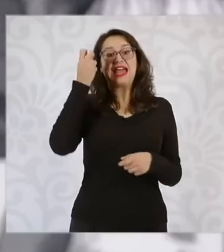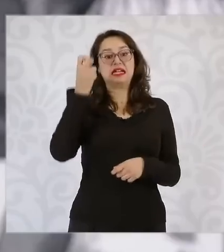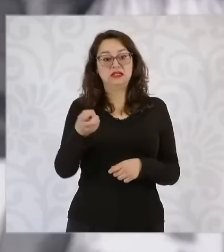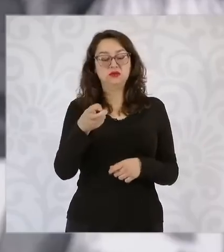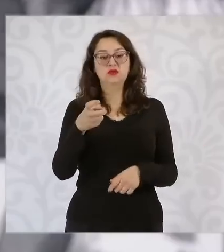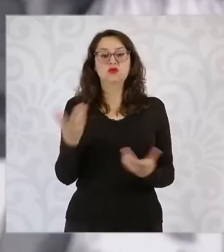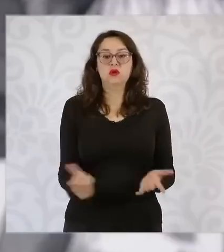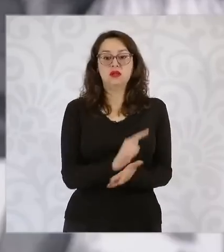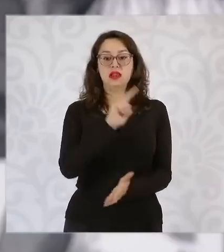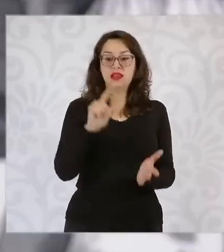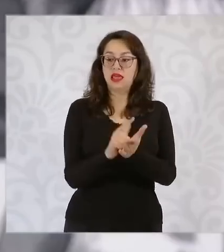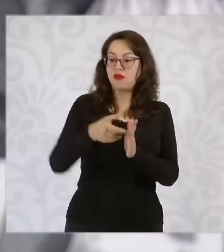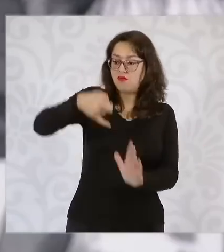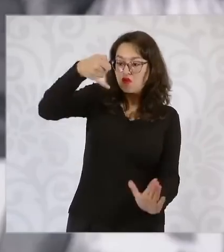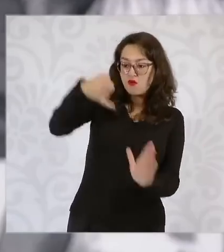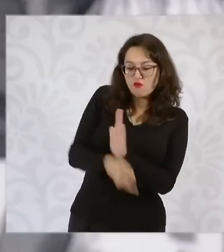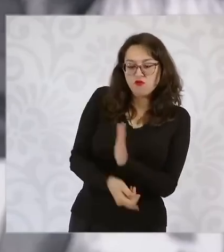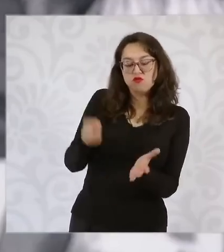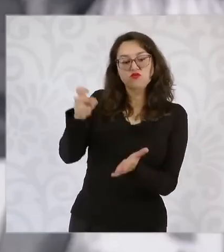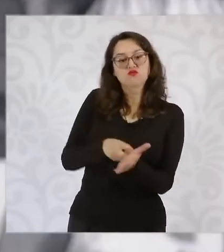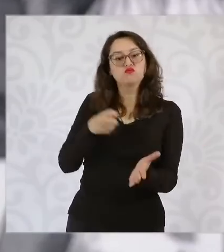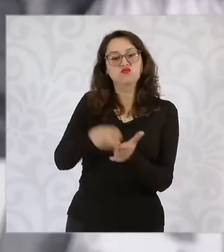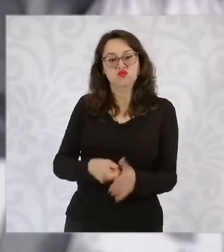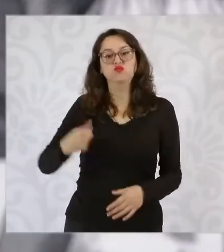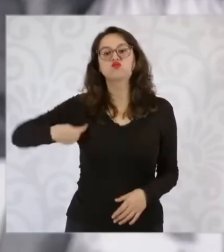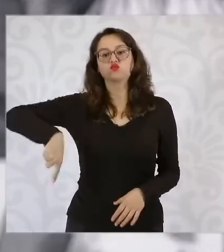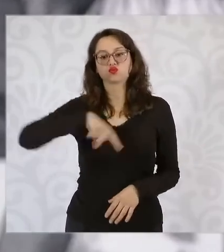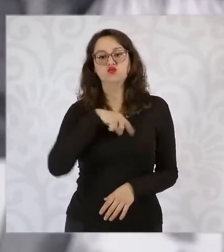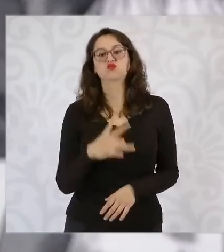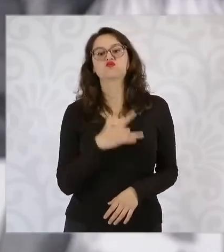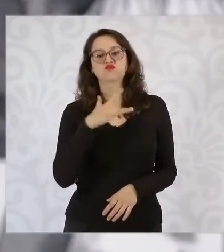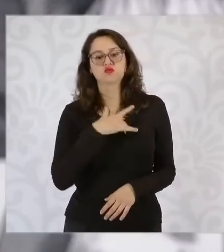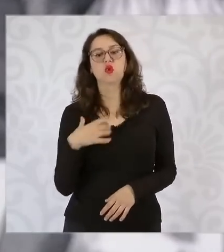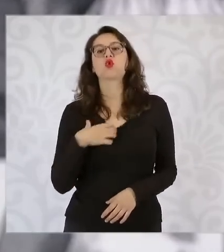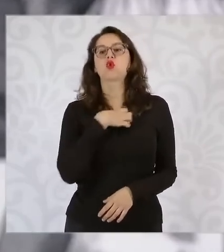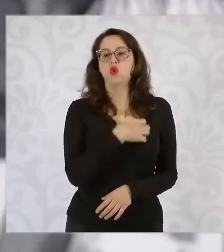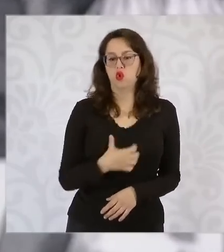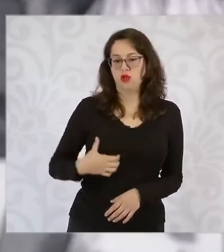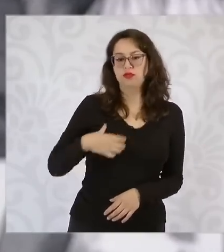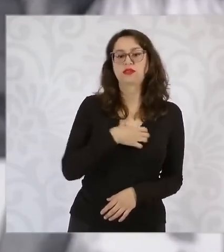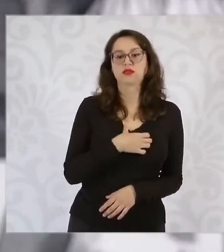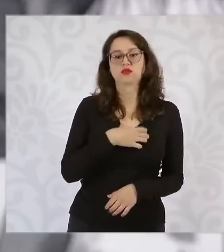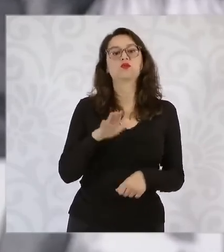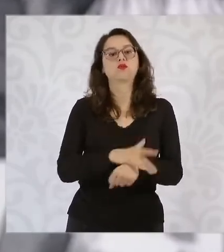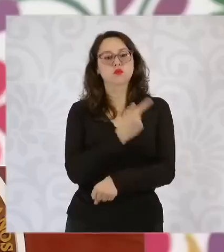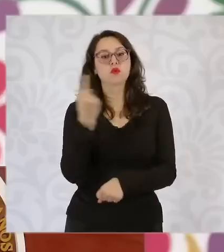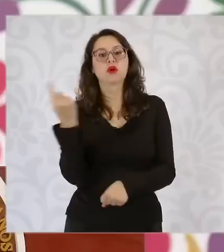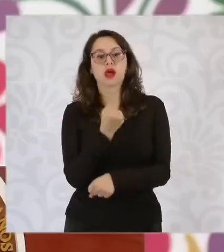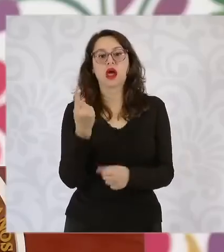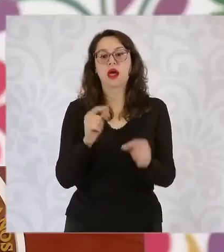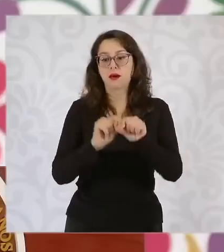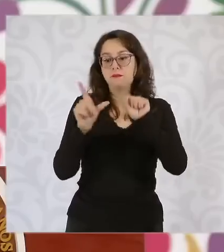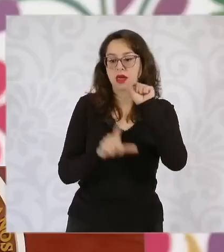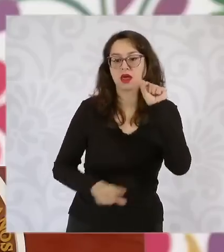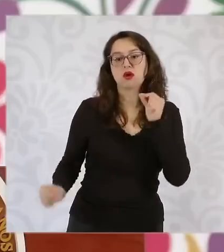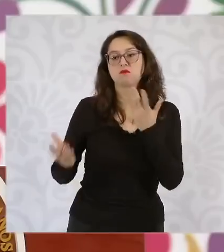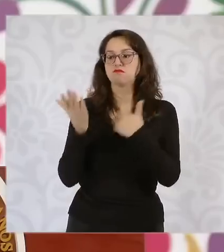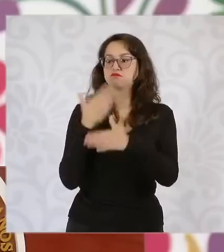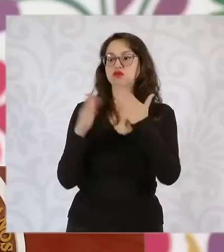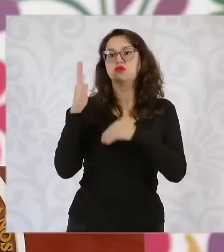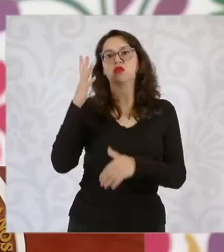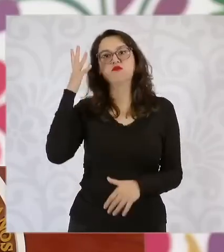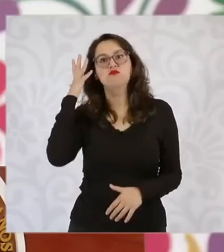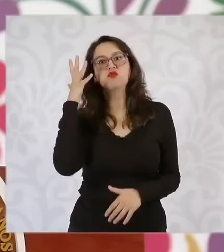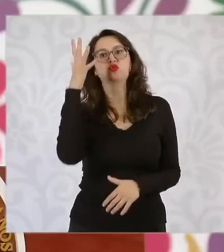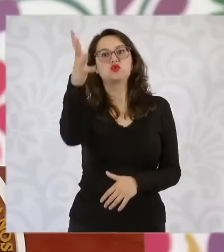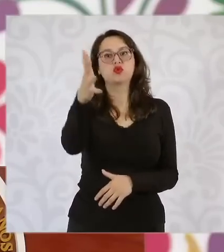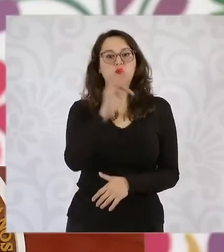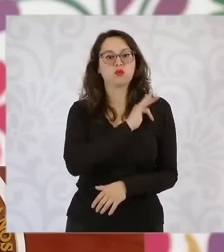la cual Pues nos sentimos muy contentos porque estamos dando viabilidad al país a futuro al